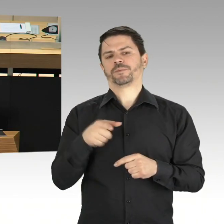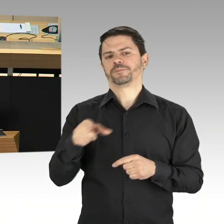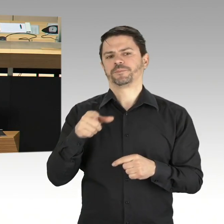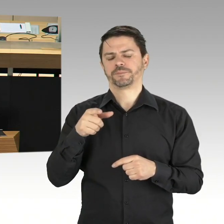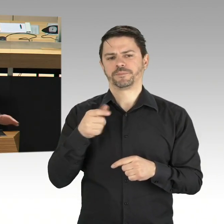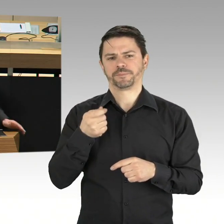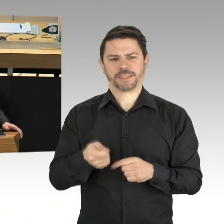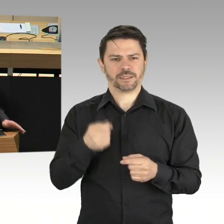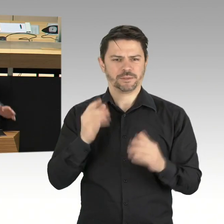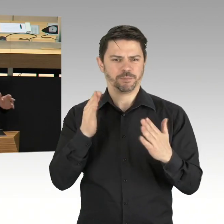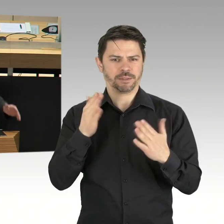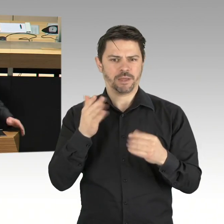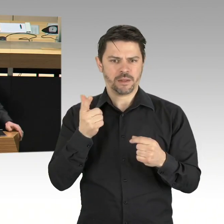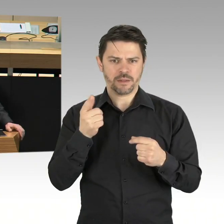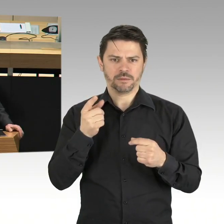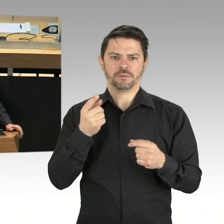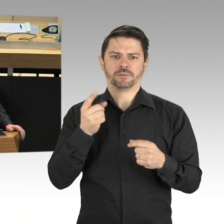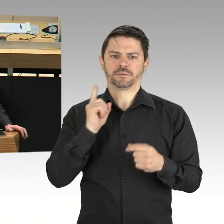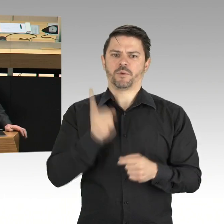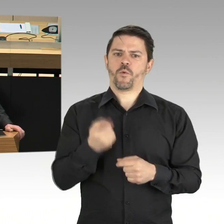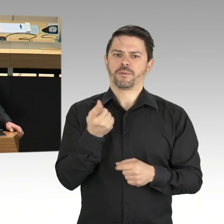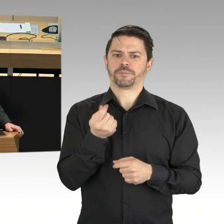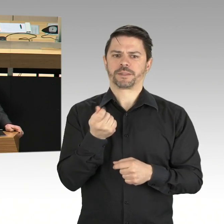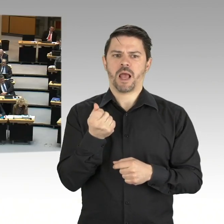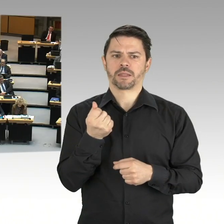Also insofern lassen Sie Ihre Horrorszenarien stecken.